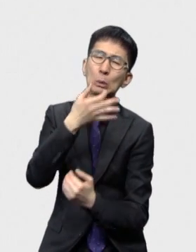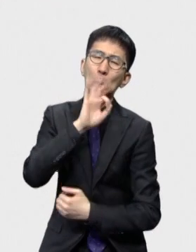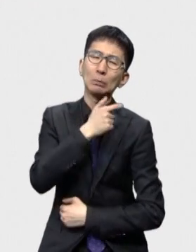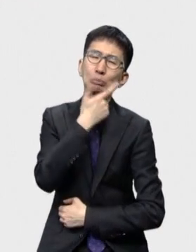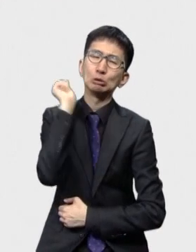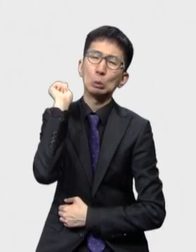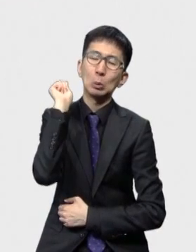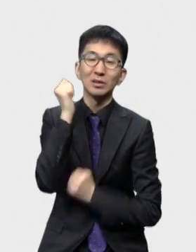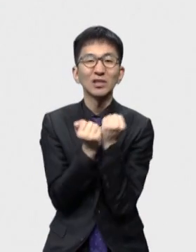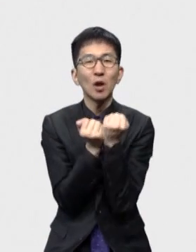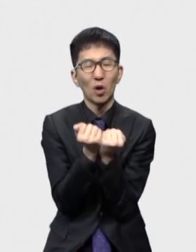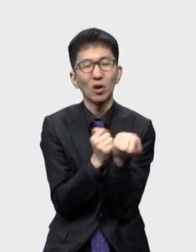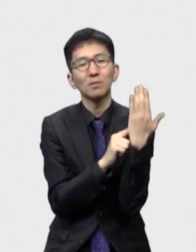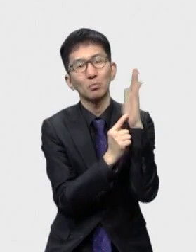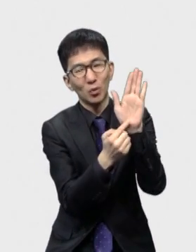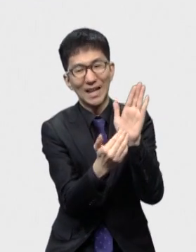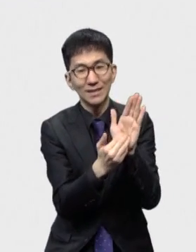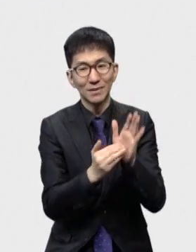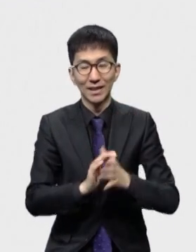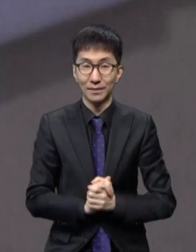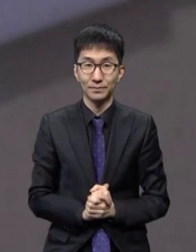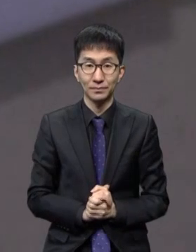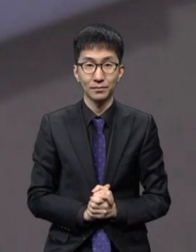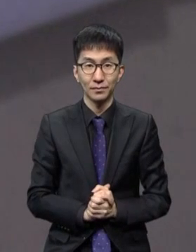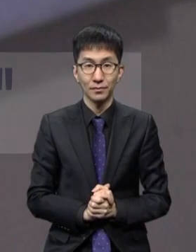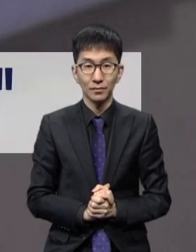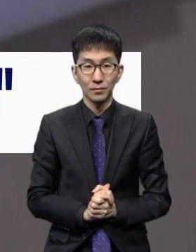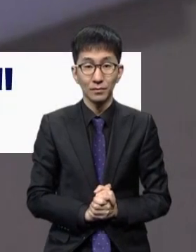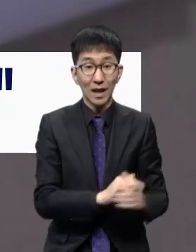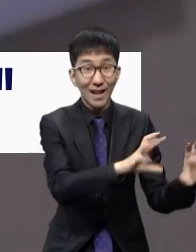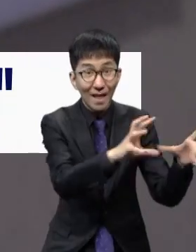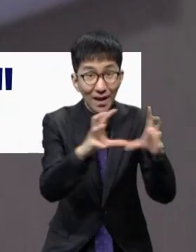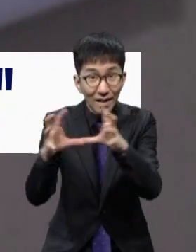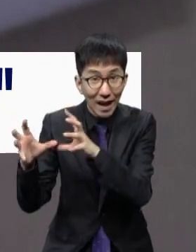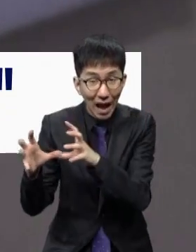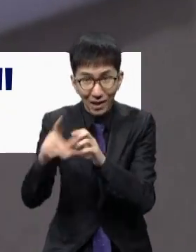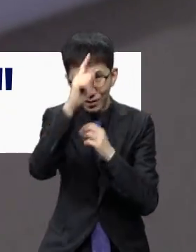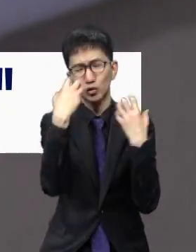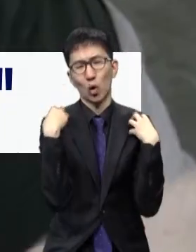떨어지는 것으로 확인됐다고 최근 의학 저널에 시인했습니다. 각국 보건당국 책임자들과 전문가들은